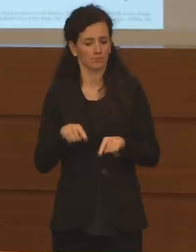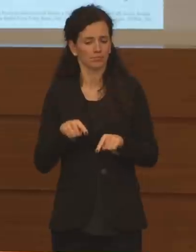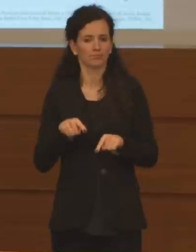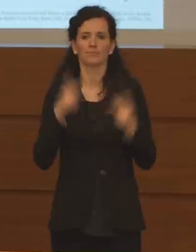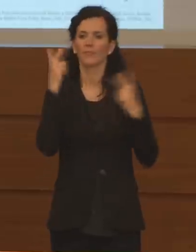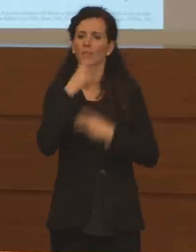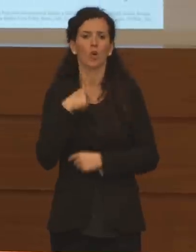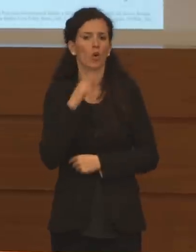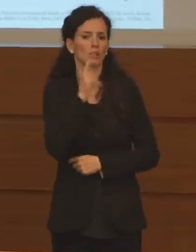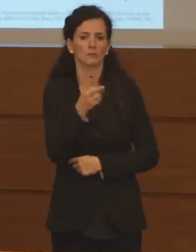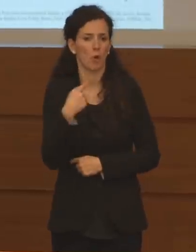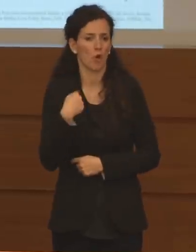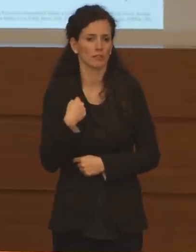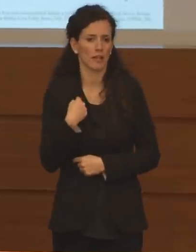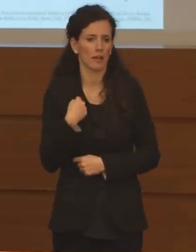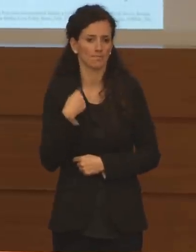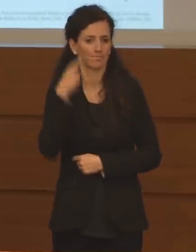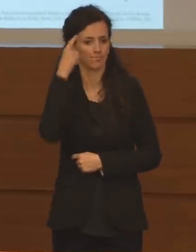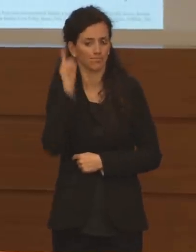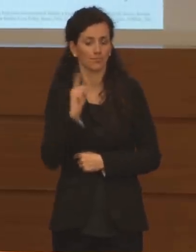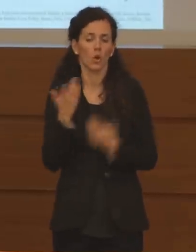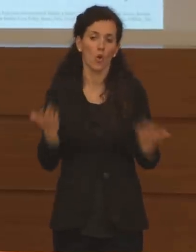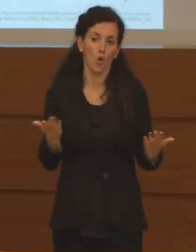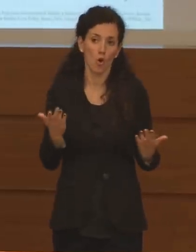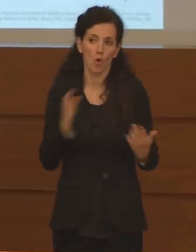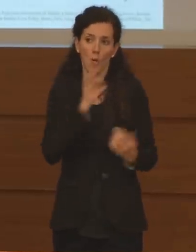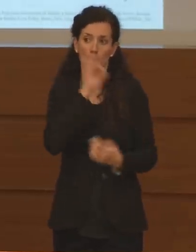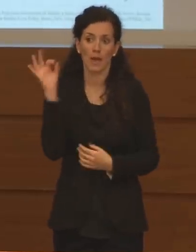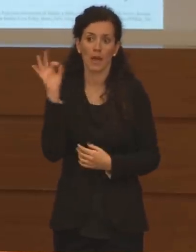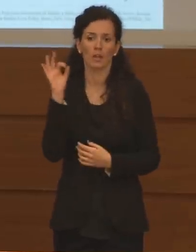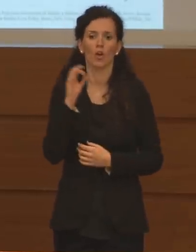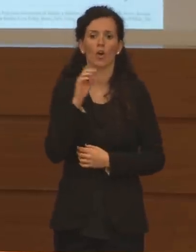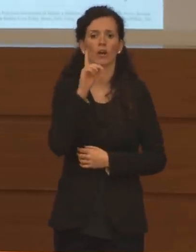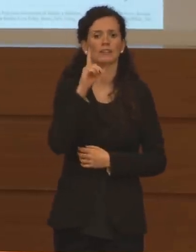risposta perché non è pronto o meglio il Dpcm è pronto so che l'ha firmato il